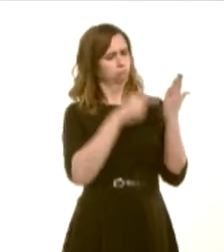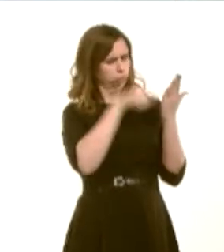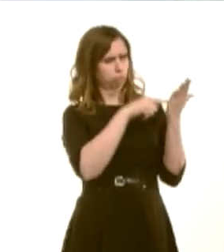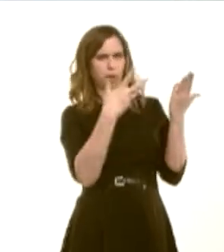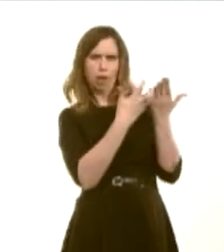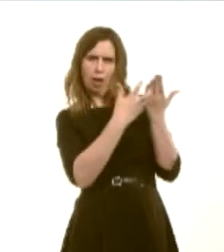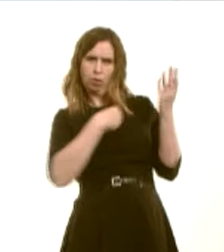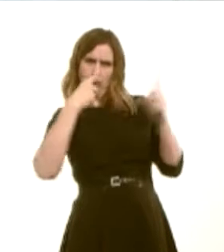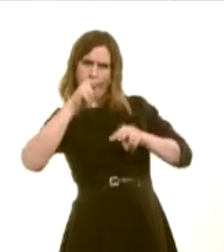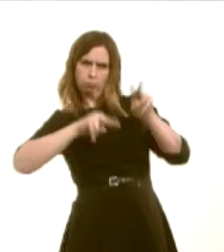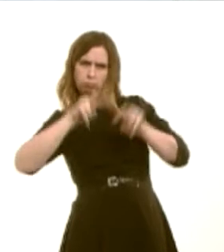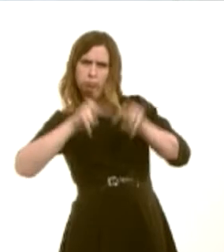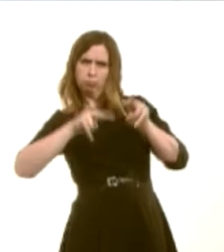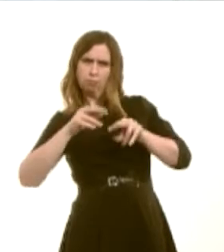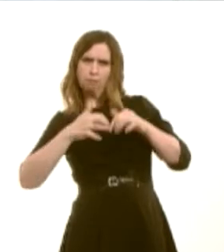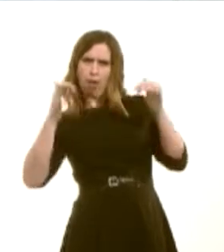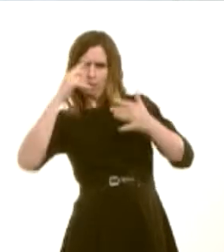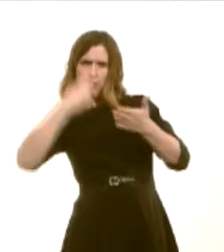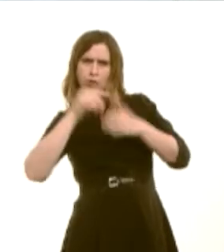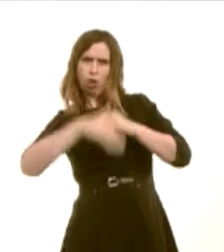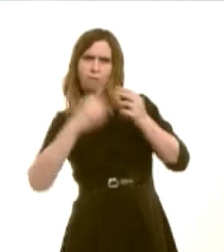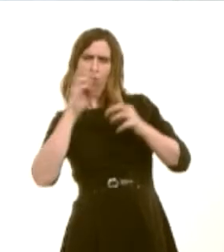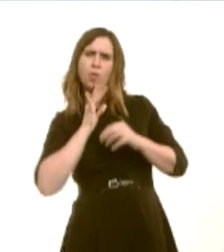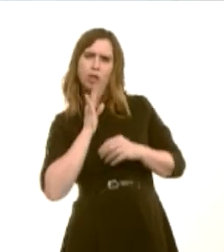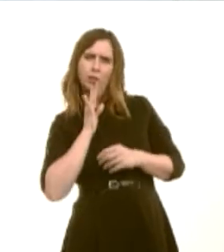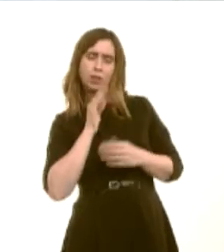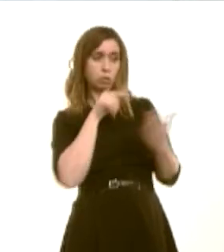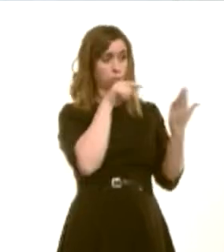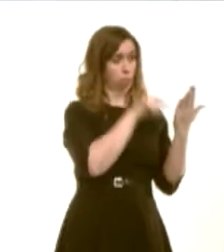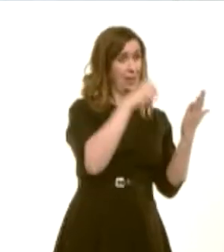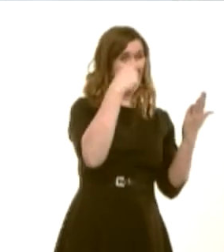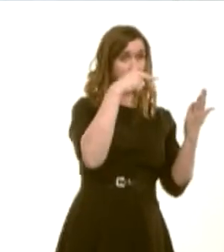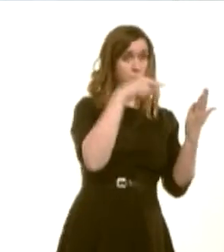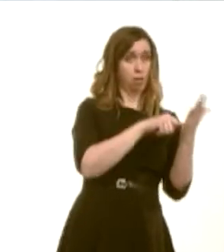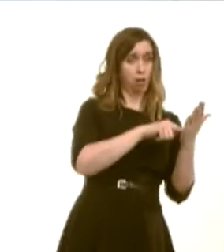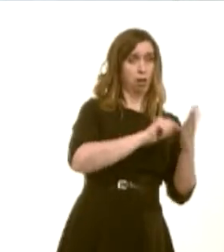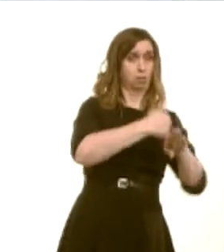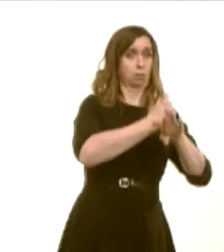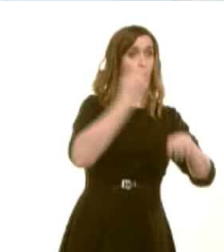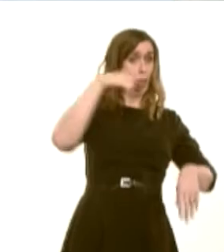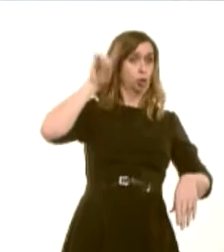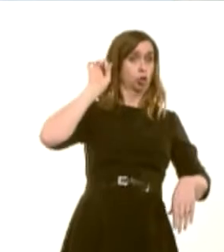ar waith y llynedd, a ydych chiín meddwl y byddech chi wedi cymryd yr un penderfyniad